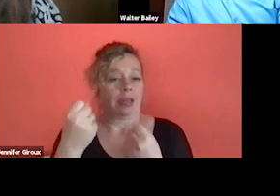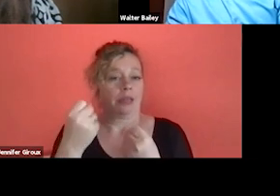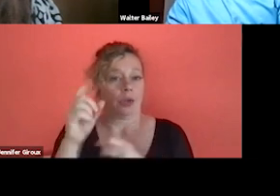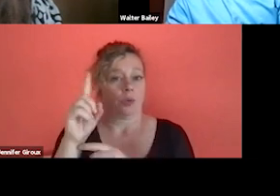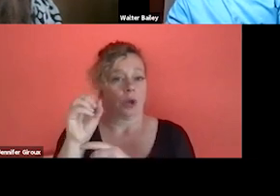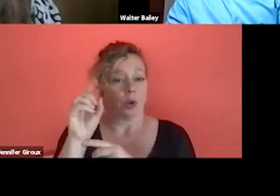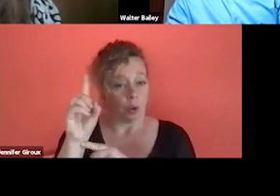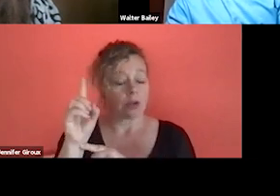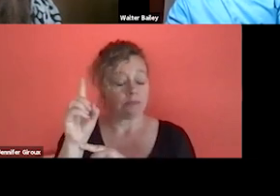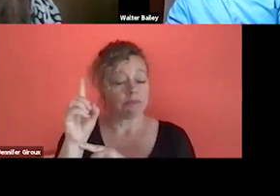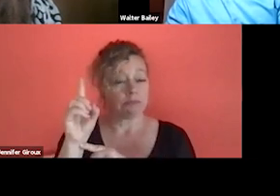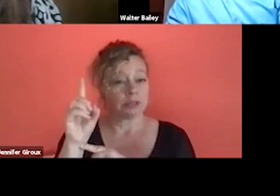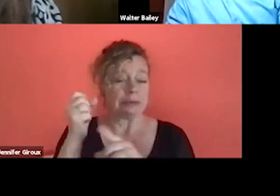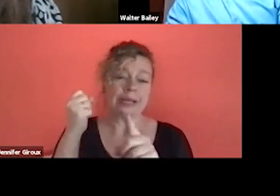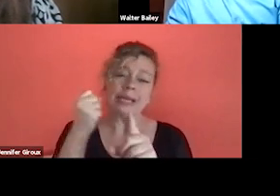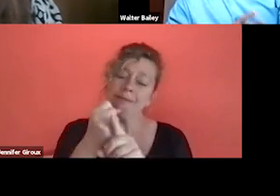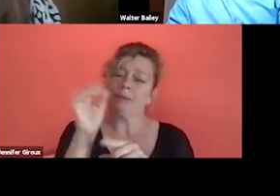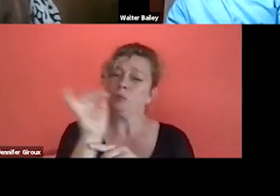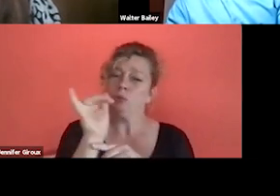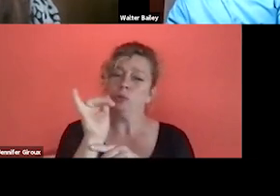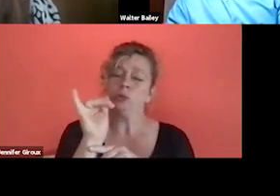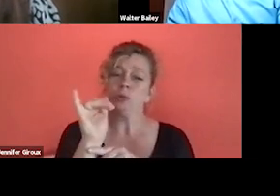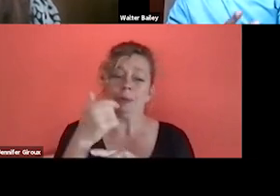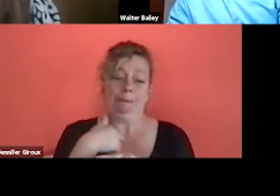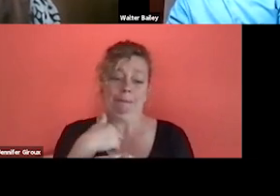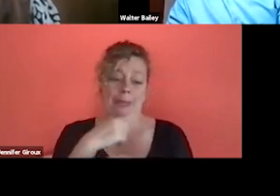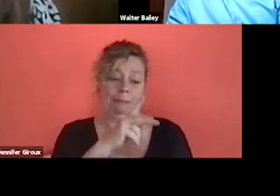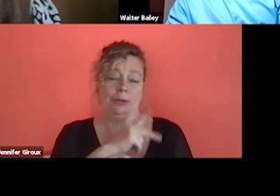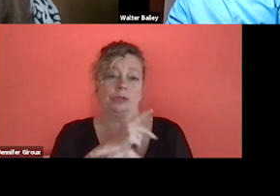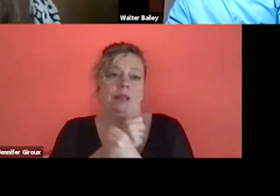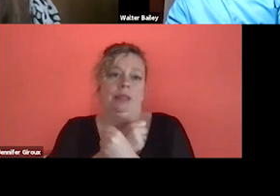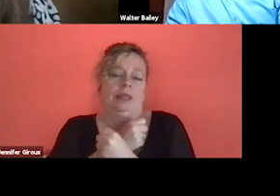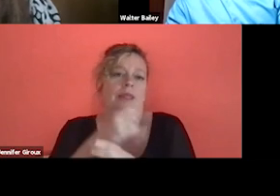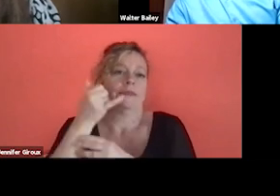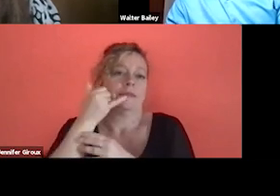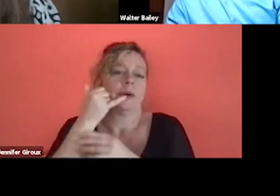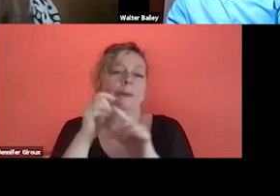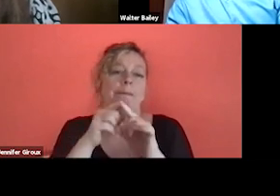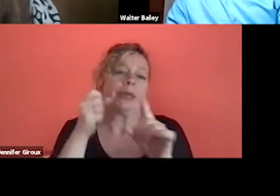también han sido impactantes, pero a mí personalmente, me encanta el teléfono, pero el impacto para mí,